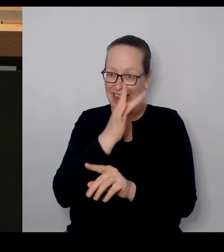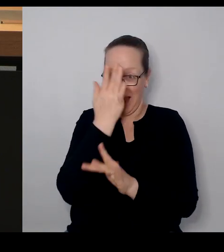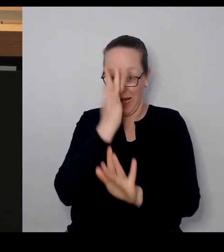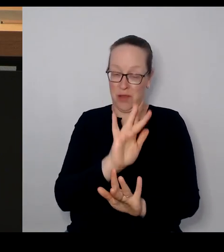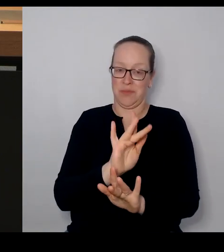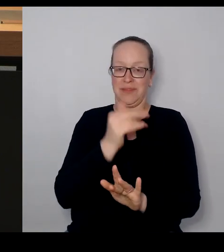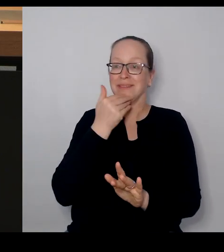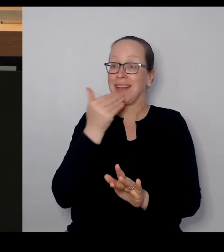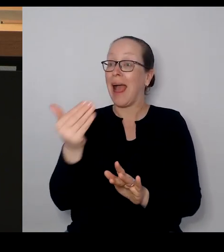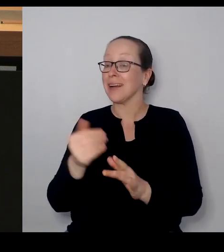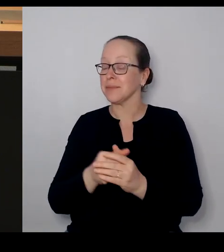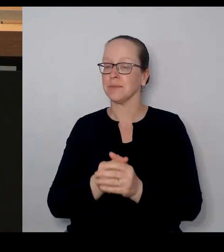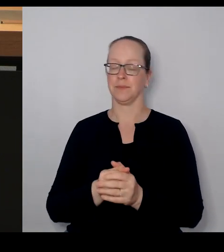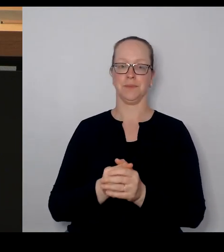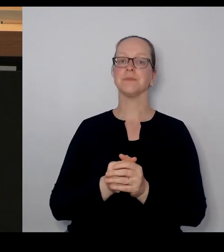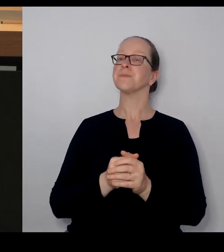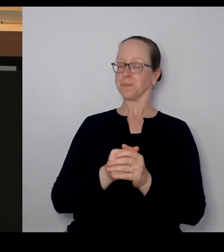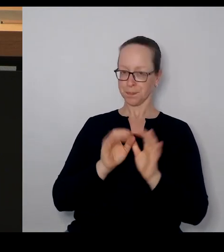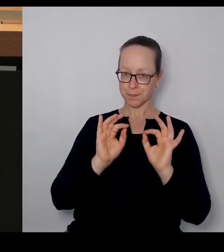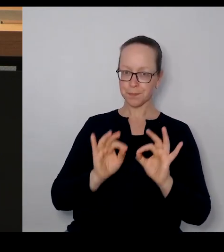erlaubt. Also wir kommen zurück zum Thema.